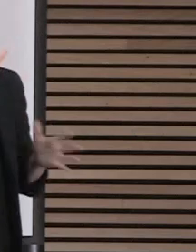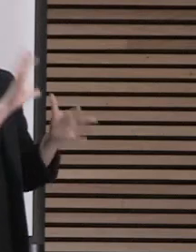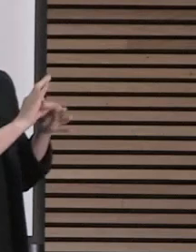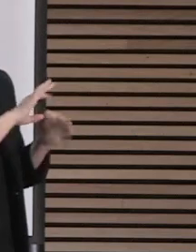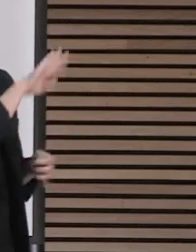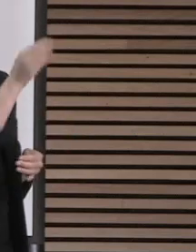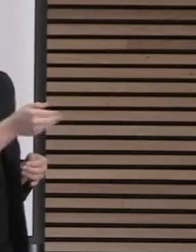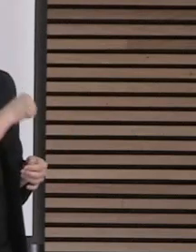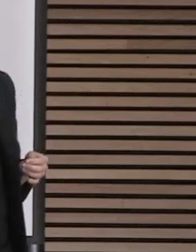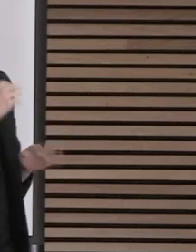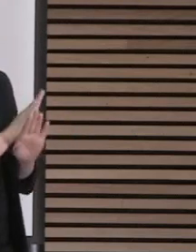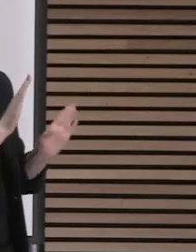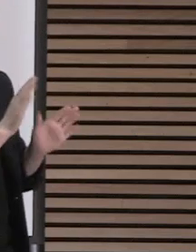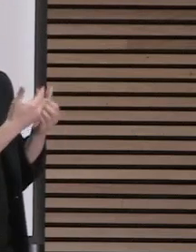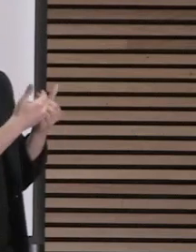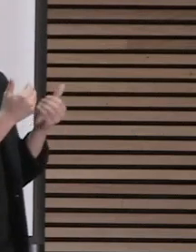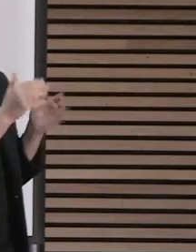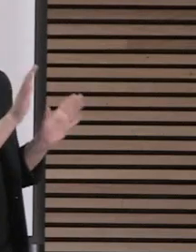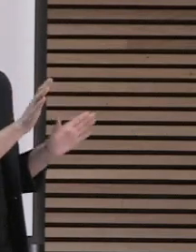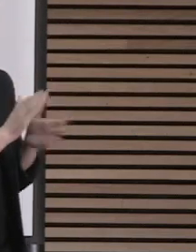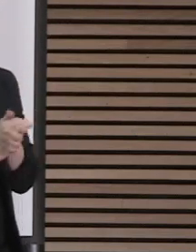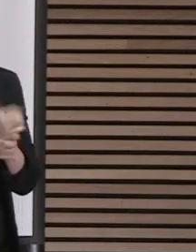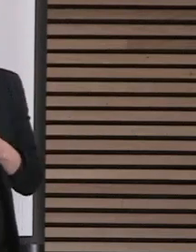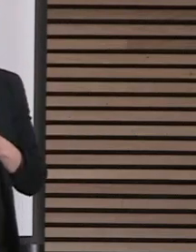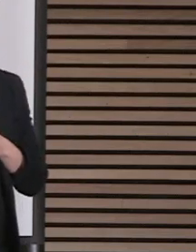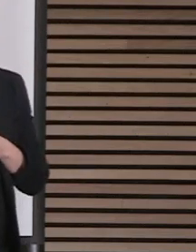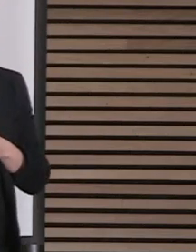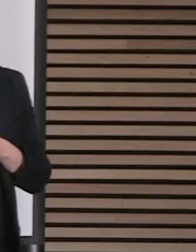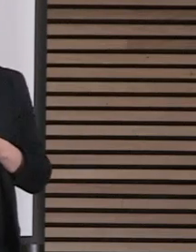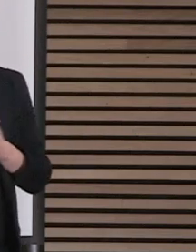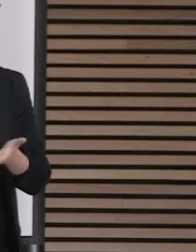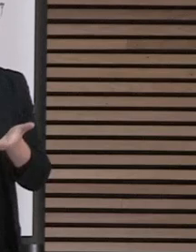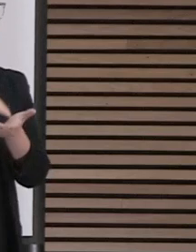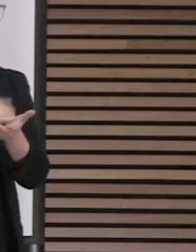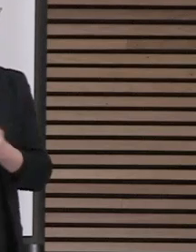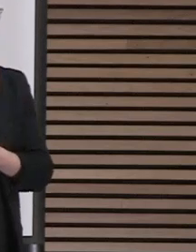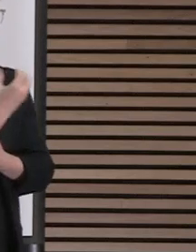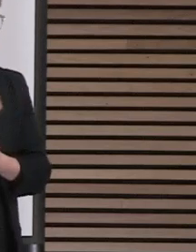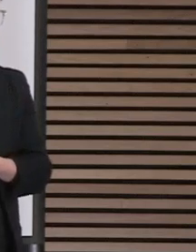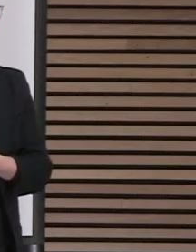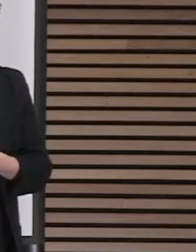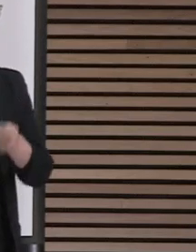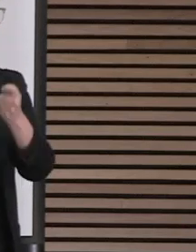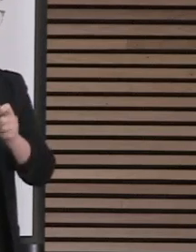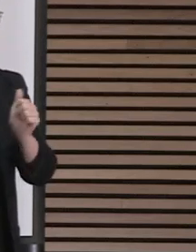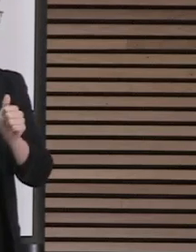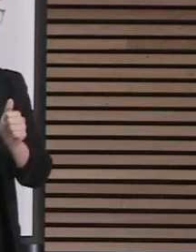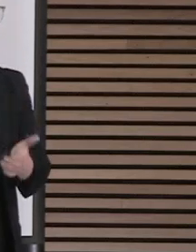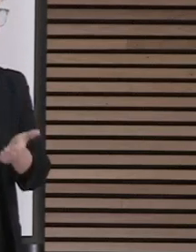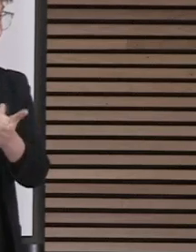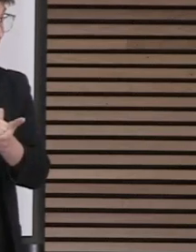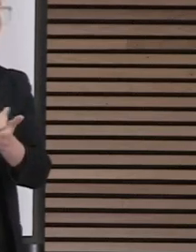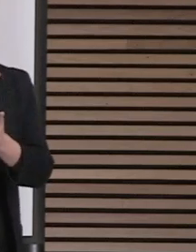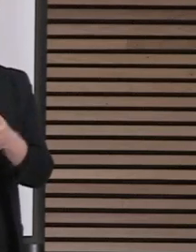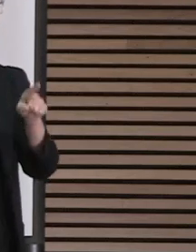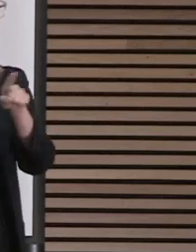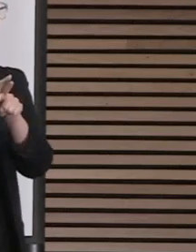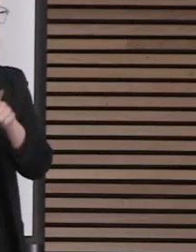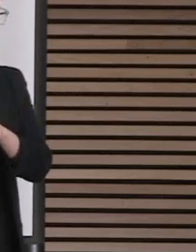keehi no te whare kotahi me. I